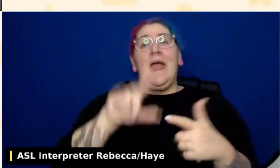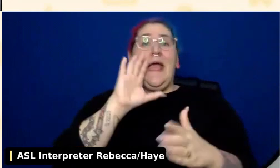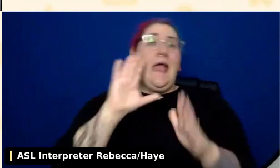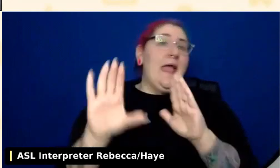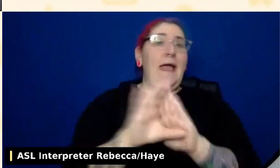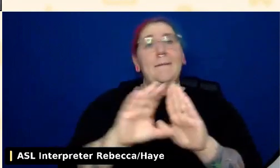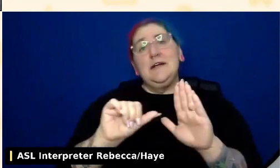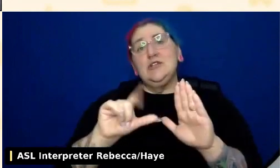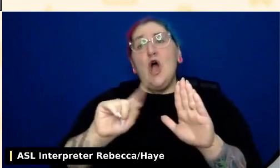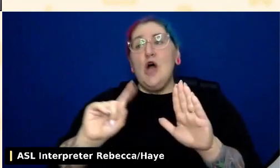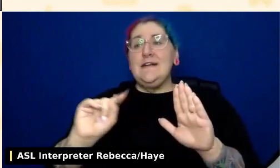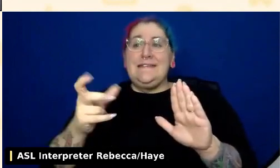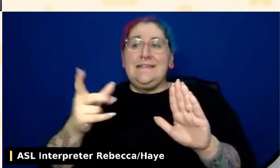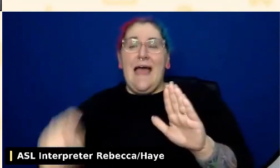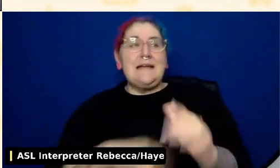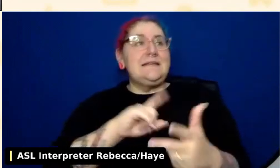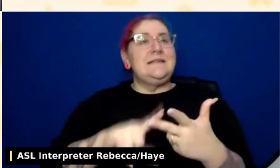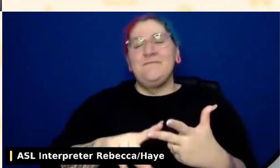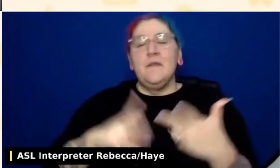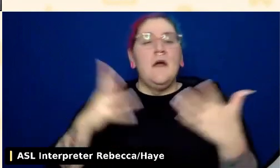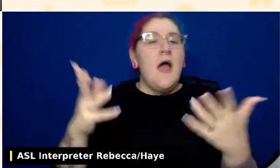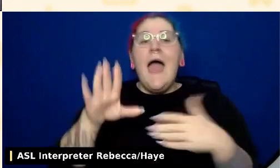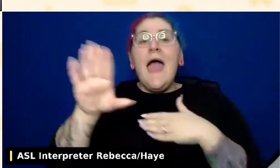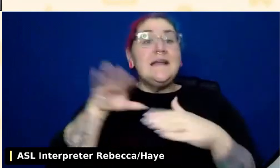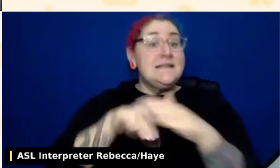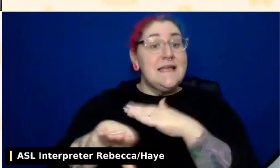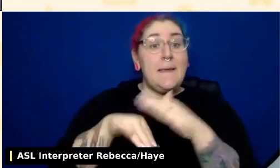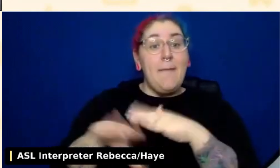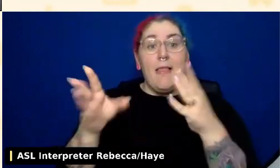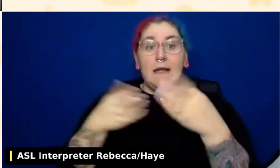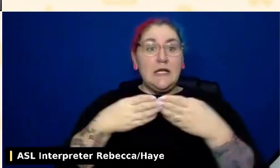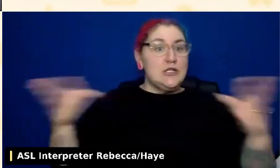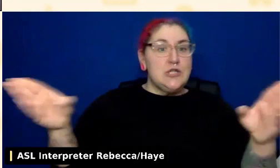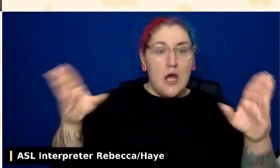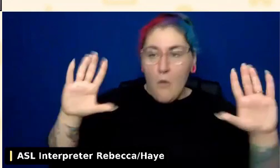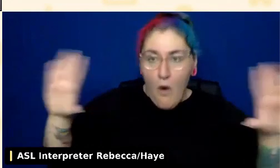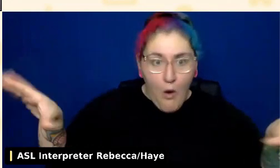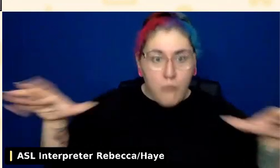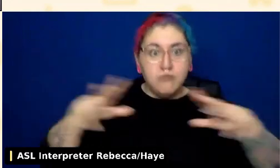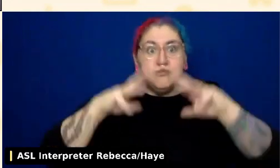Así que elige algo y sumérgete en ello, y ve a dónde te lleva. Creo que es cuestión de vivir el viaje.